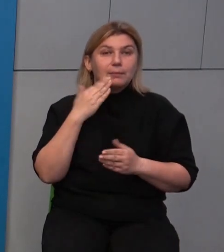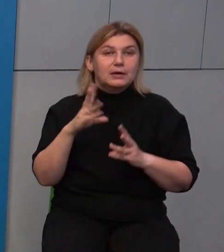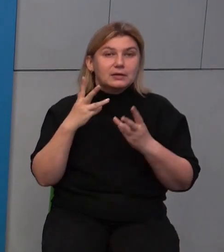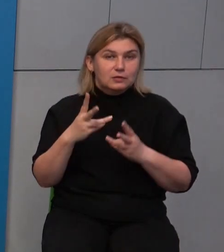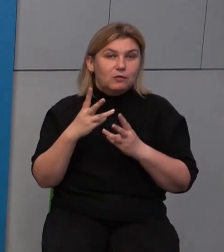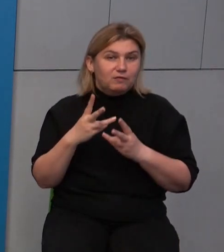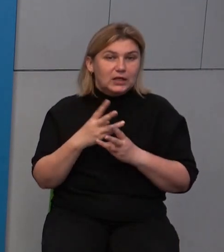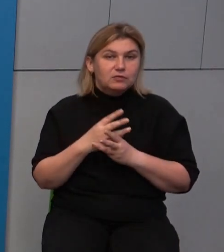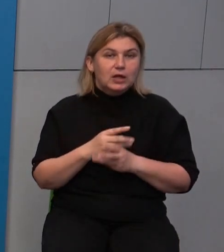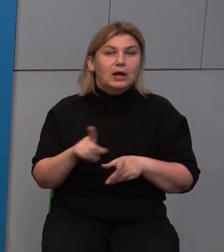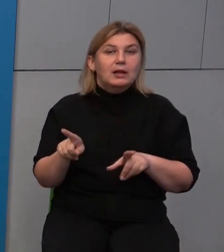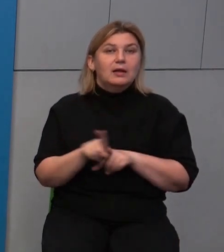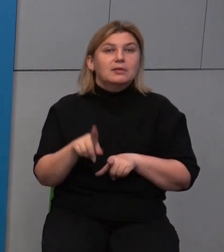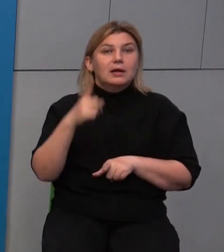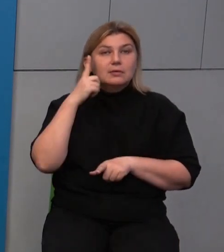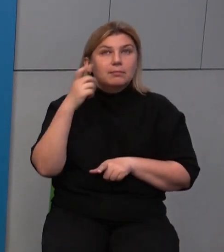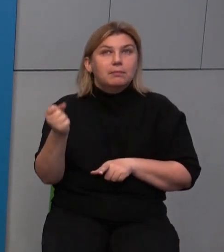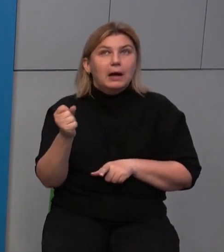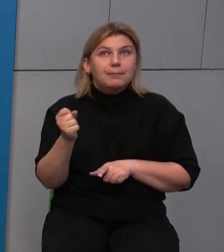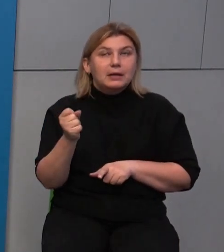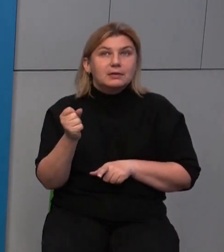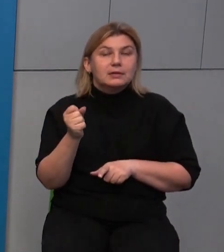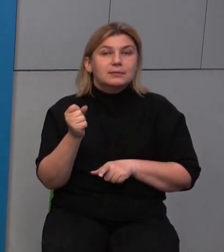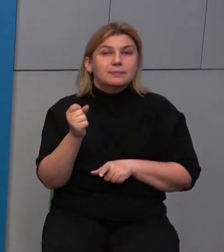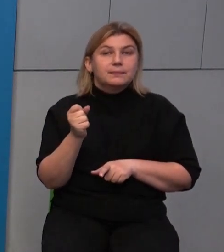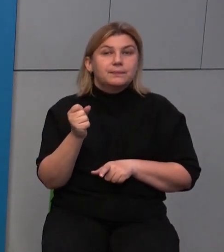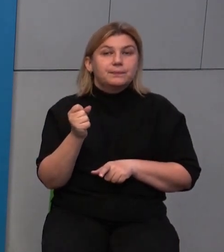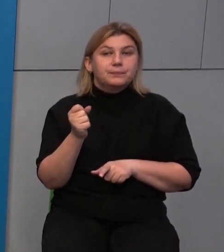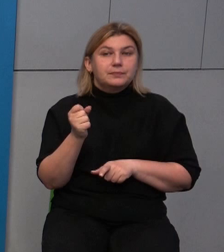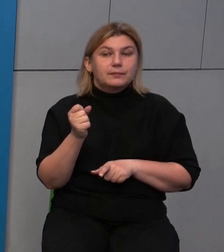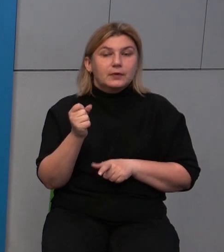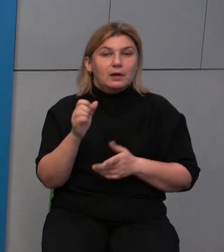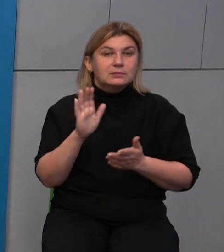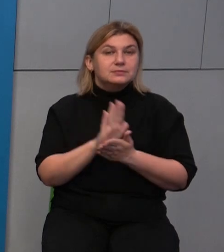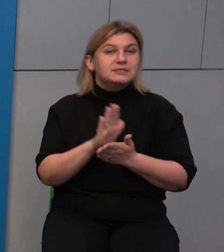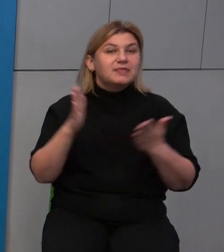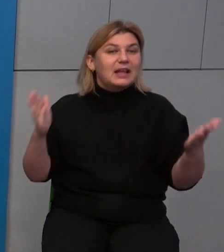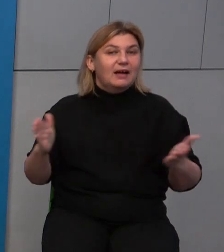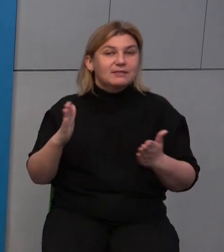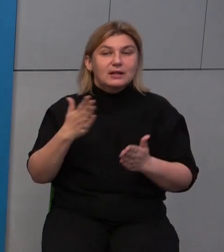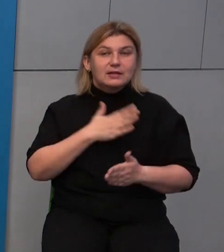Ale też pamiętam... Może jeszcze, wydawcy nie lubią biografii bez anegdot,